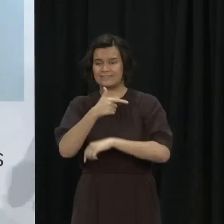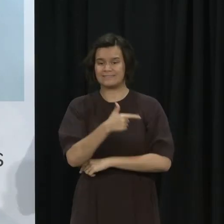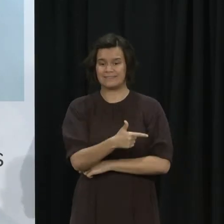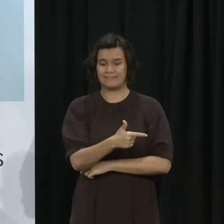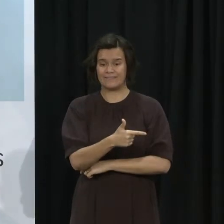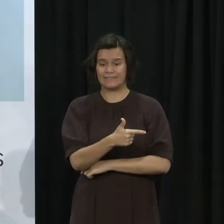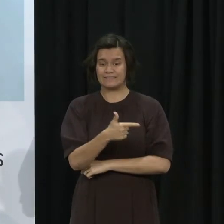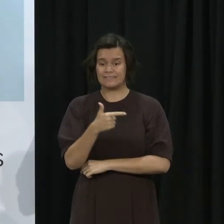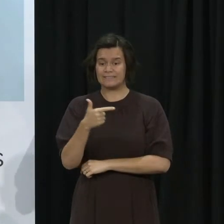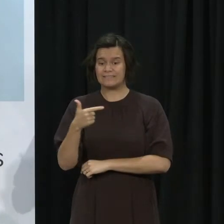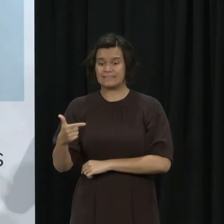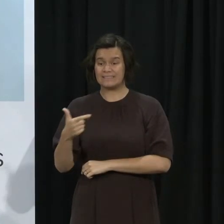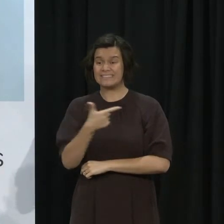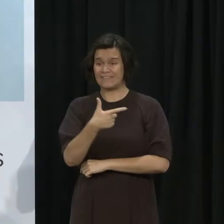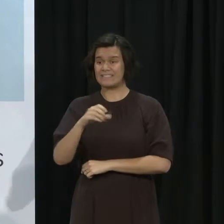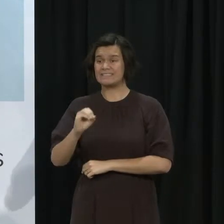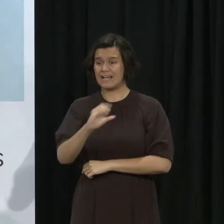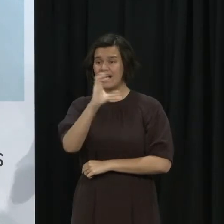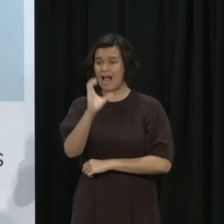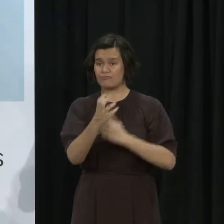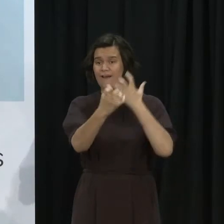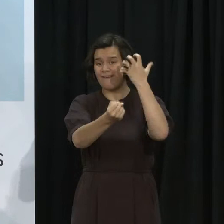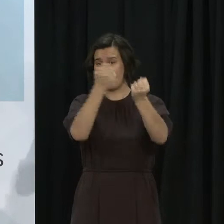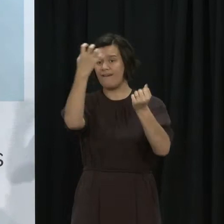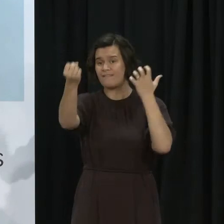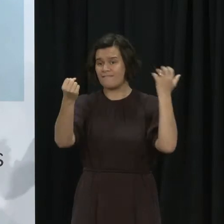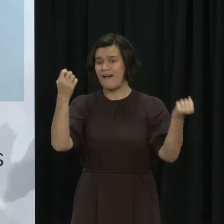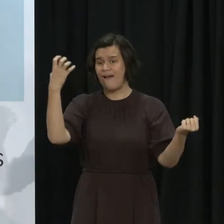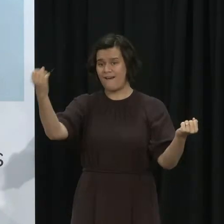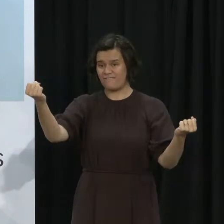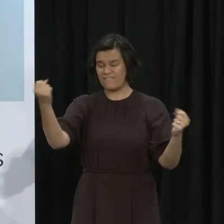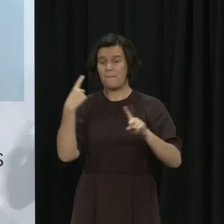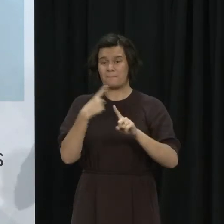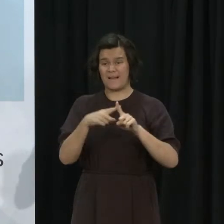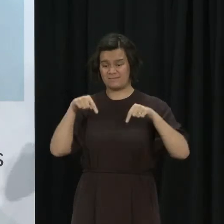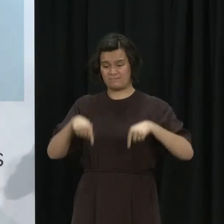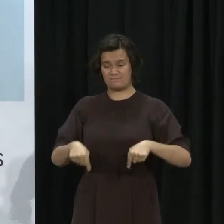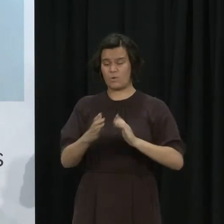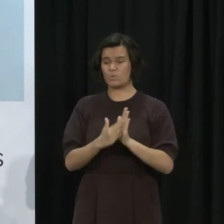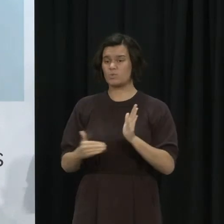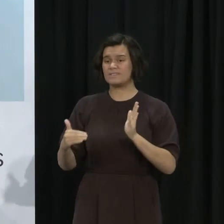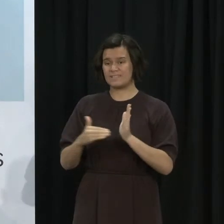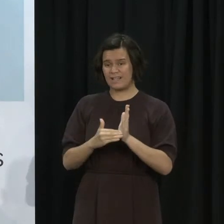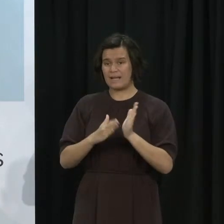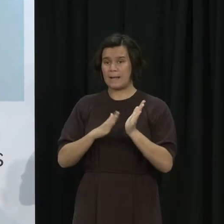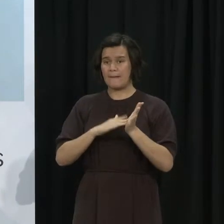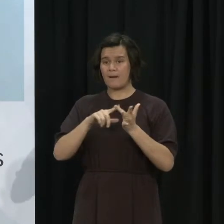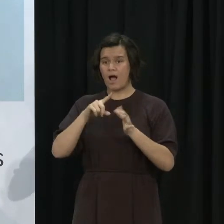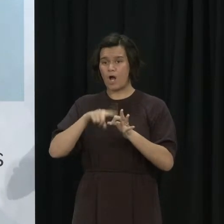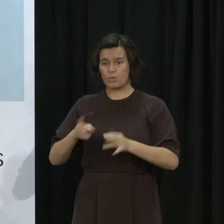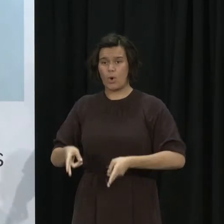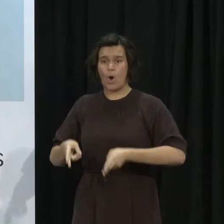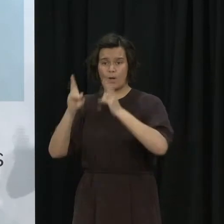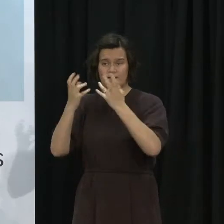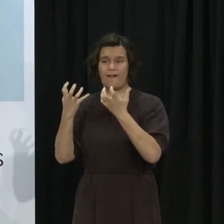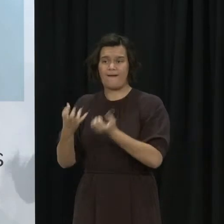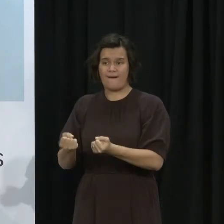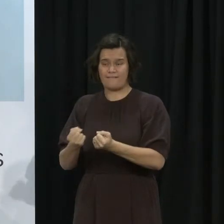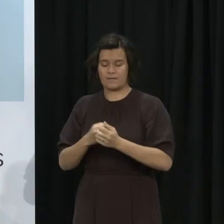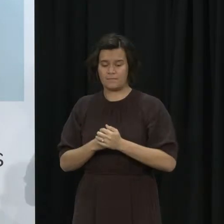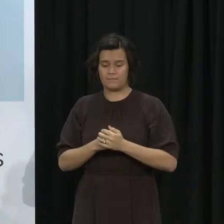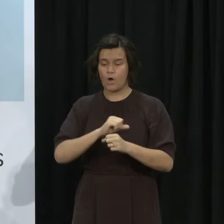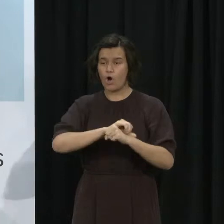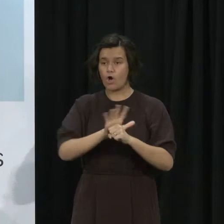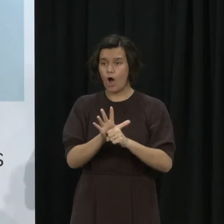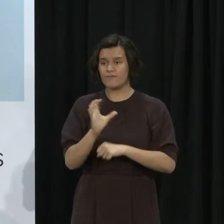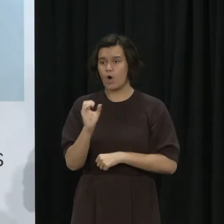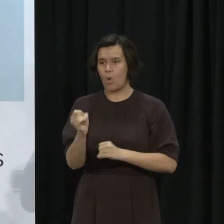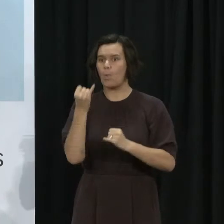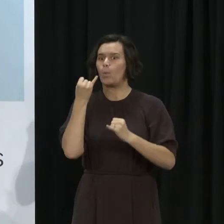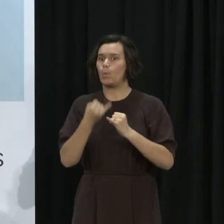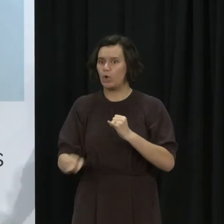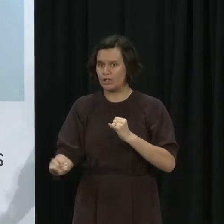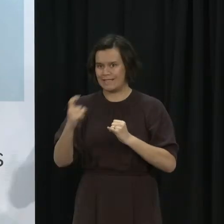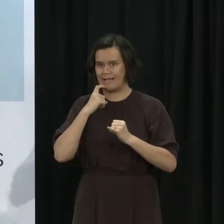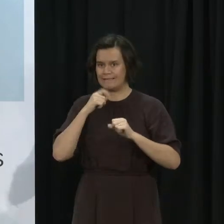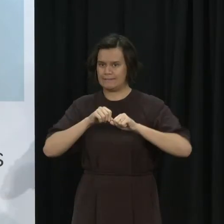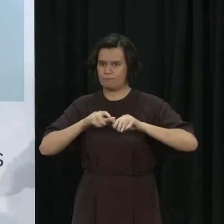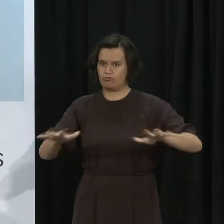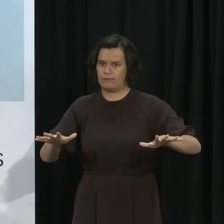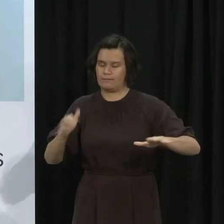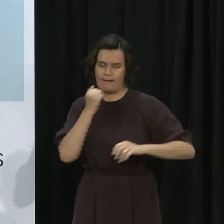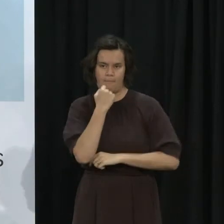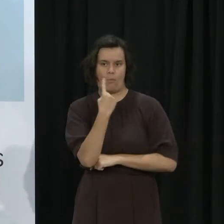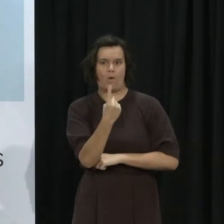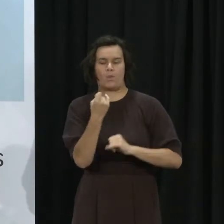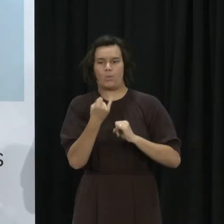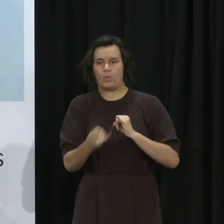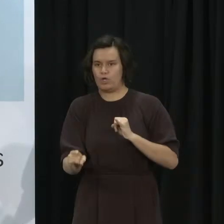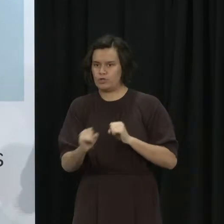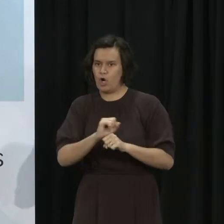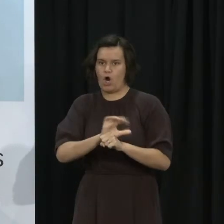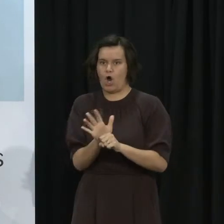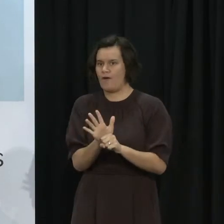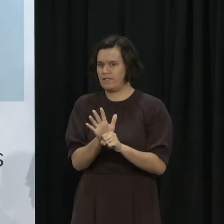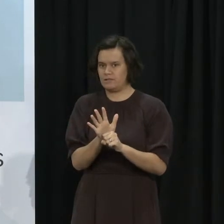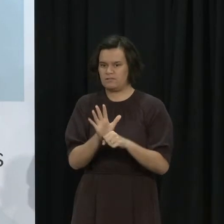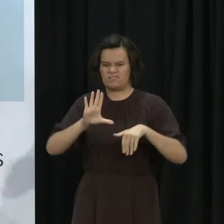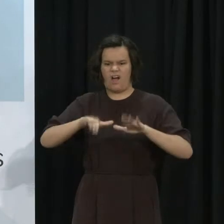etahi atu tohutohu mai i tera